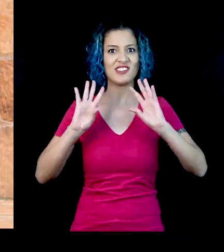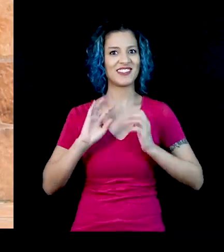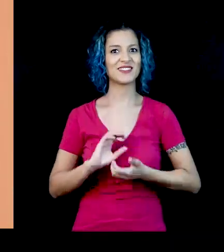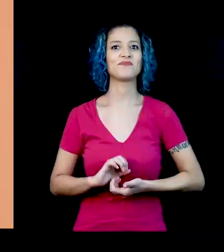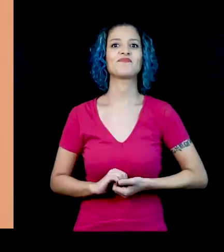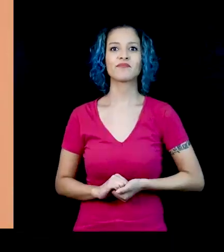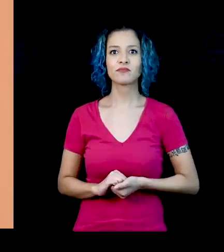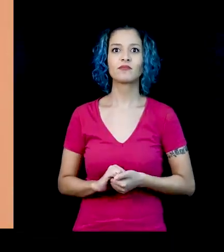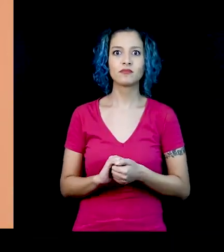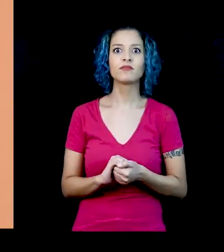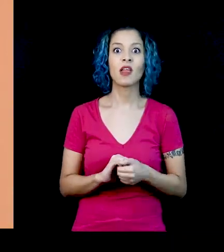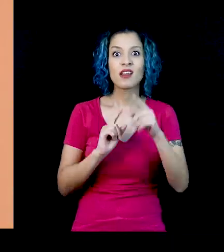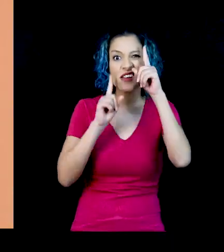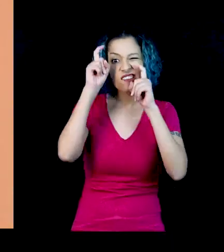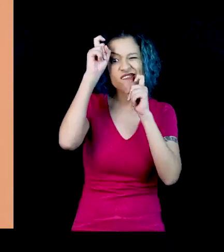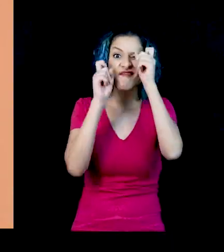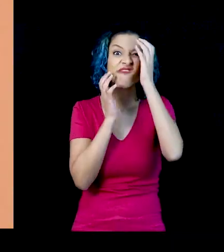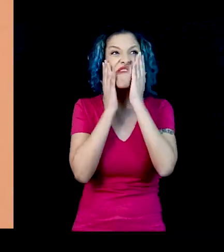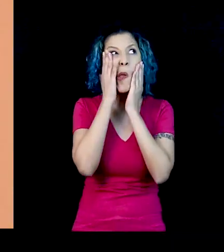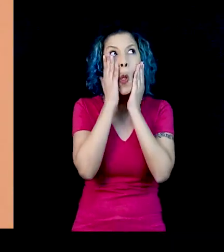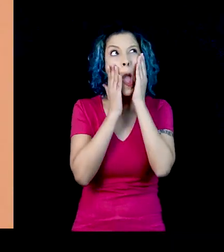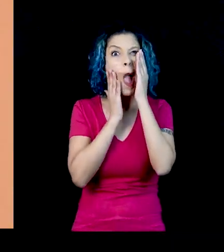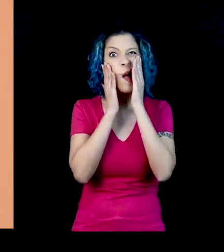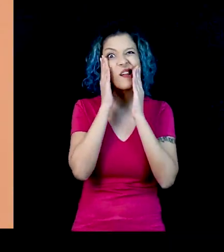Pode fazer umas caretas também.